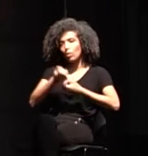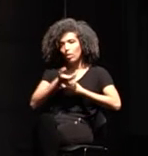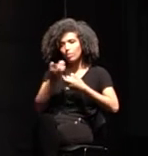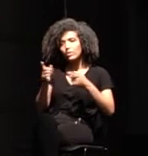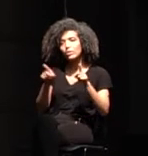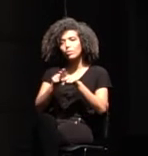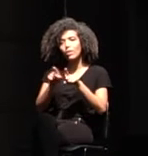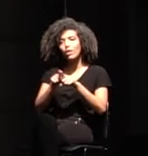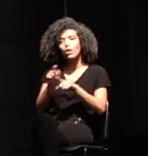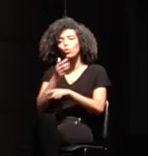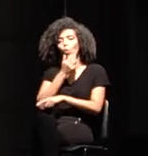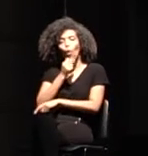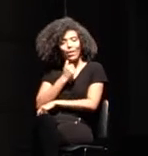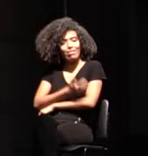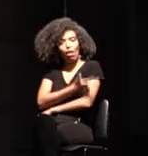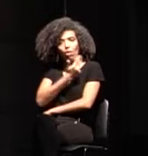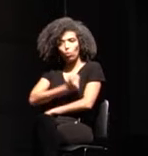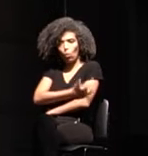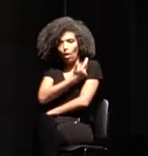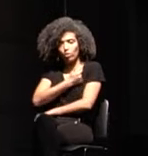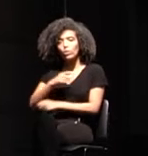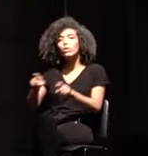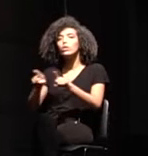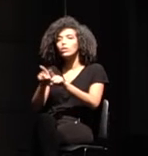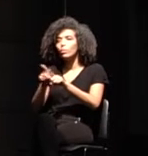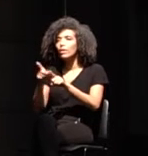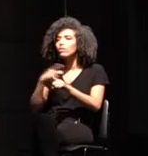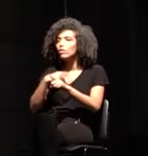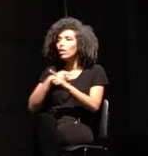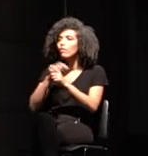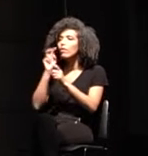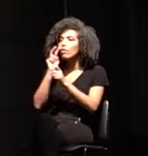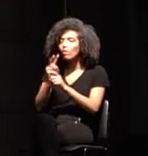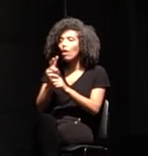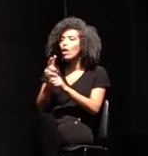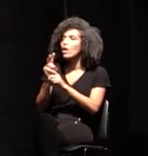que acabou inspirando o filme de Storm De Hirsch de mesmo nome.